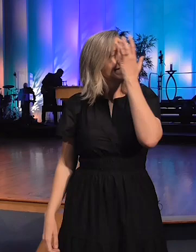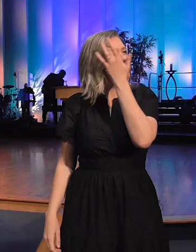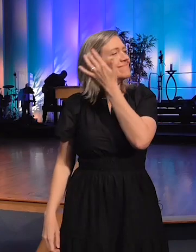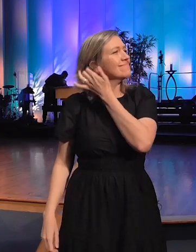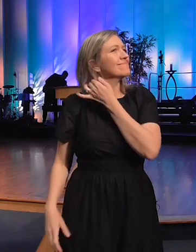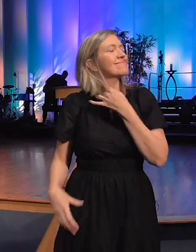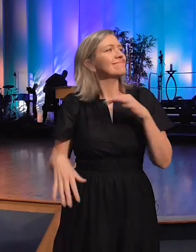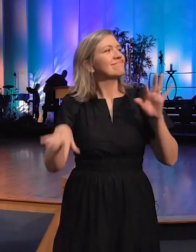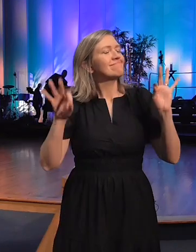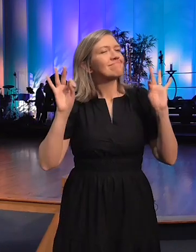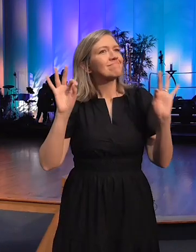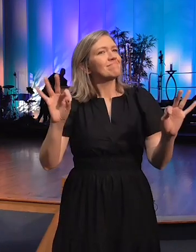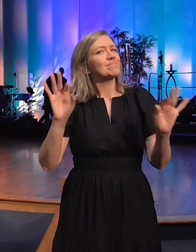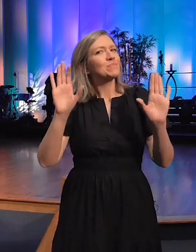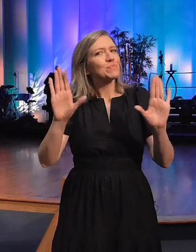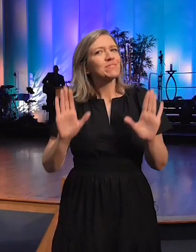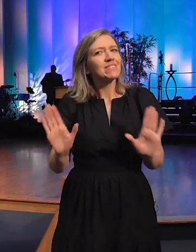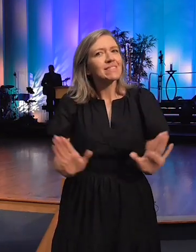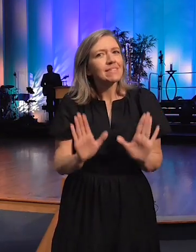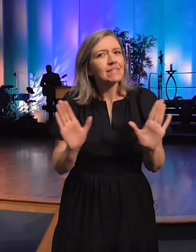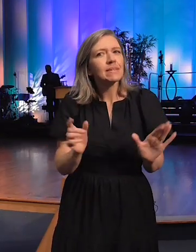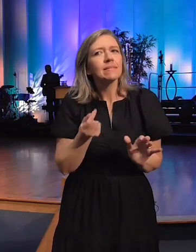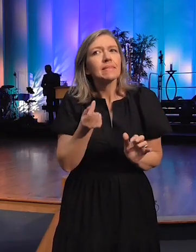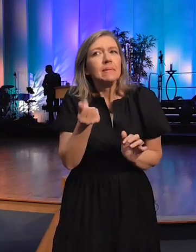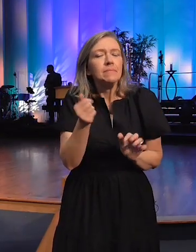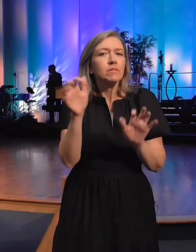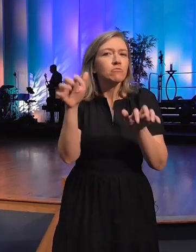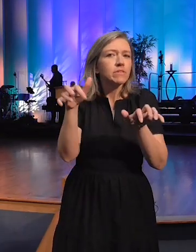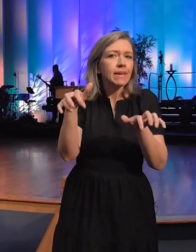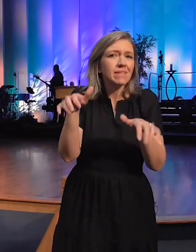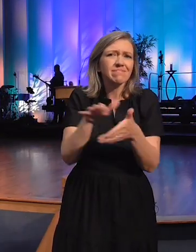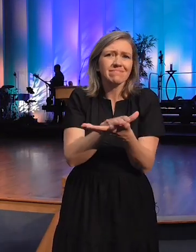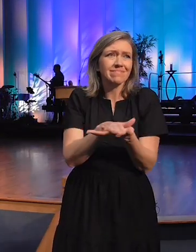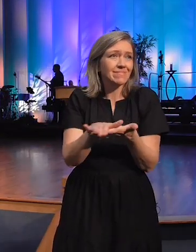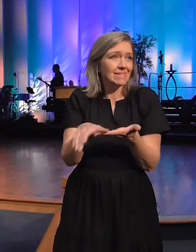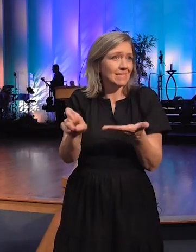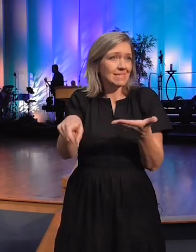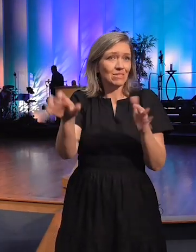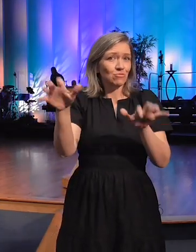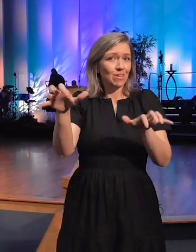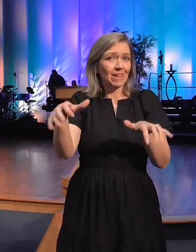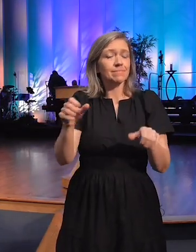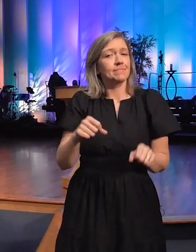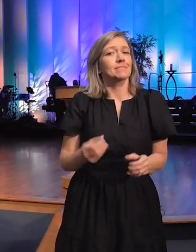está un poco lluvioso, pero está bien, necesitamos la lluvia, pero es primavera para mí. La primavera es